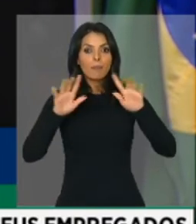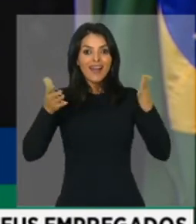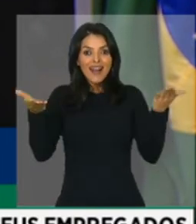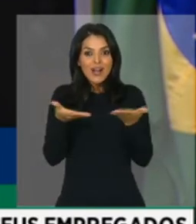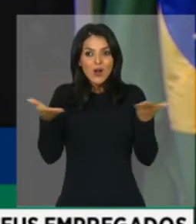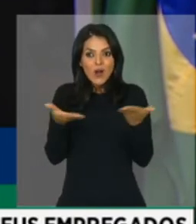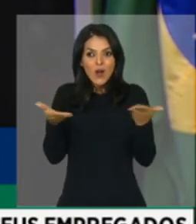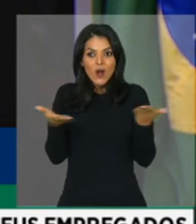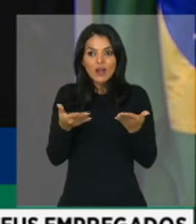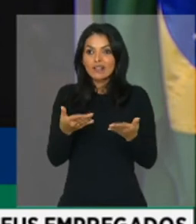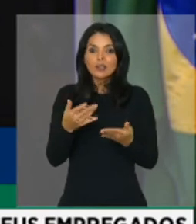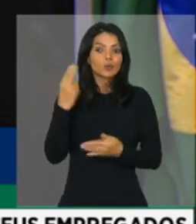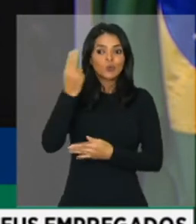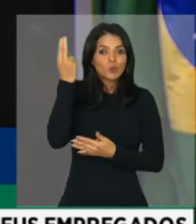CONJUNTURA FATO É QUE A DESATIVAÇÃO DE BOA PARTE DA